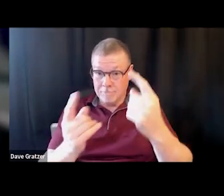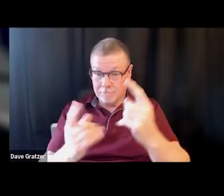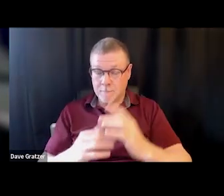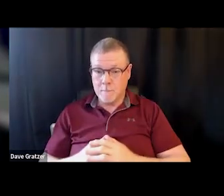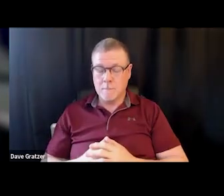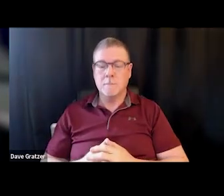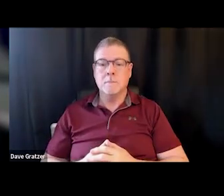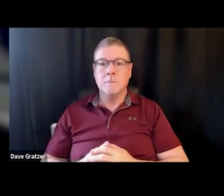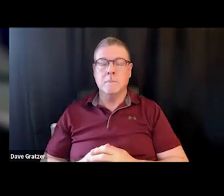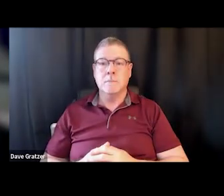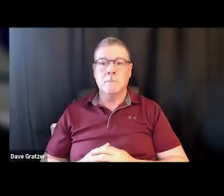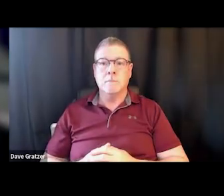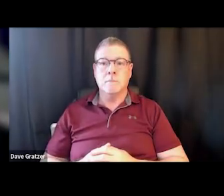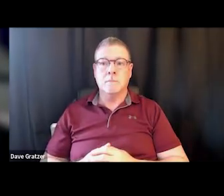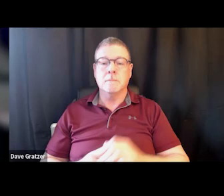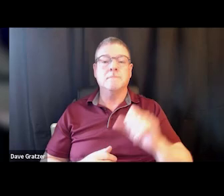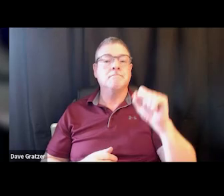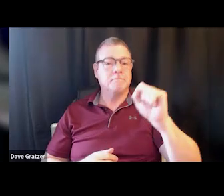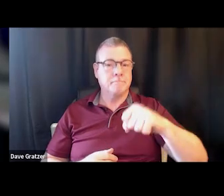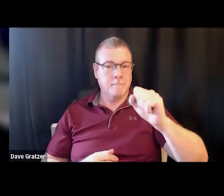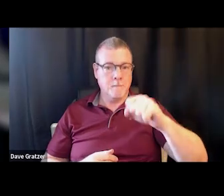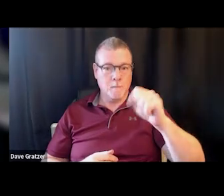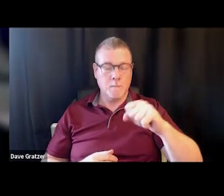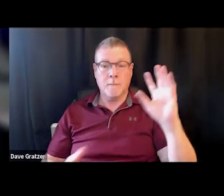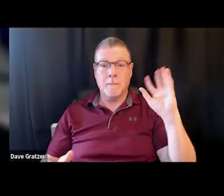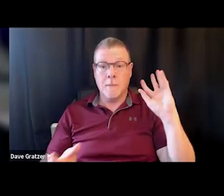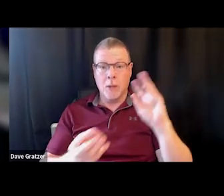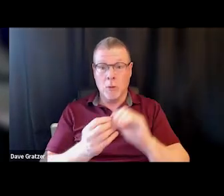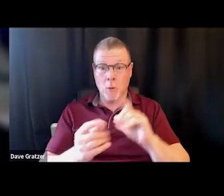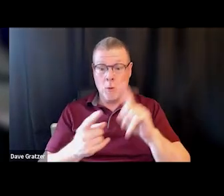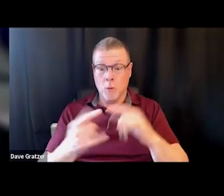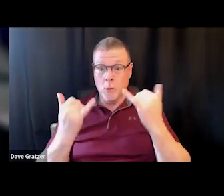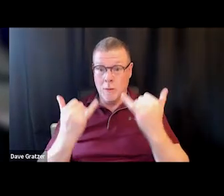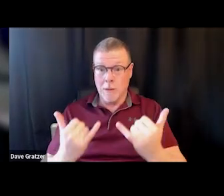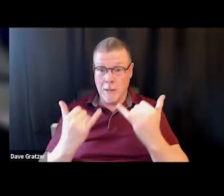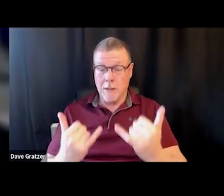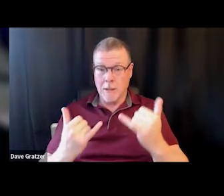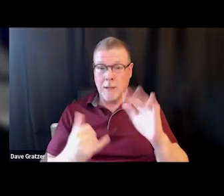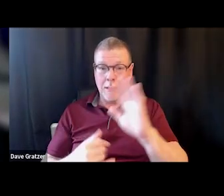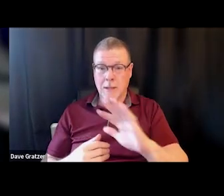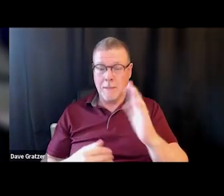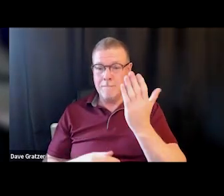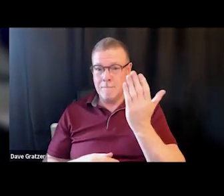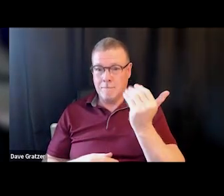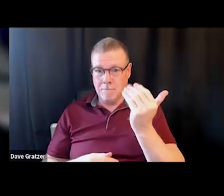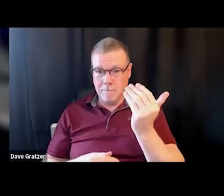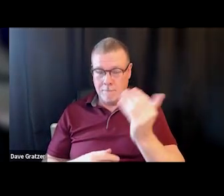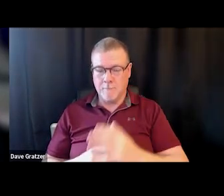[Richard] Sí, he tenido... ...en total hasta la fecha son como 15 conmociones